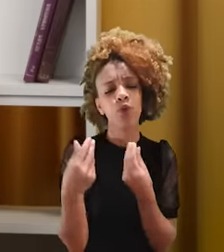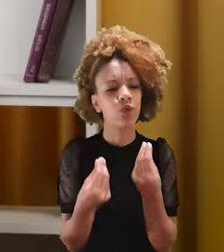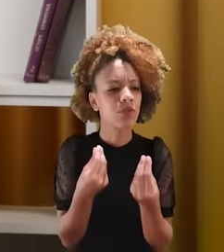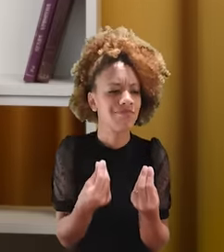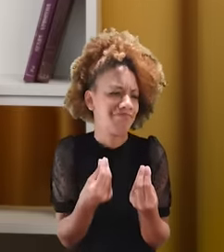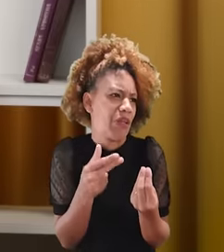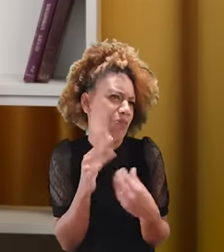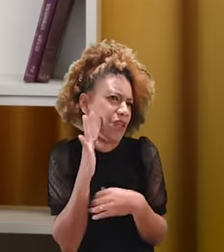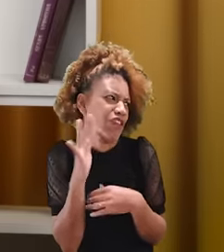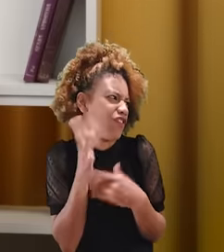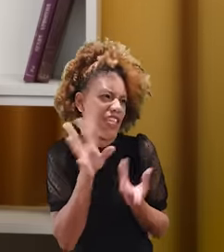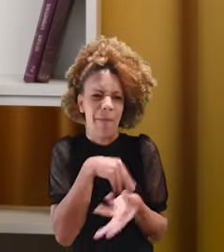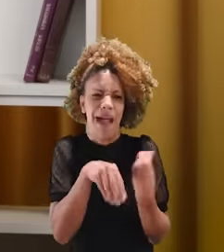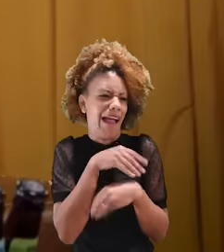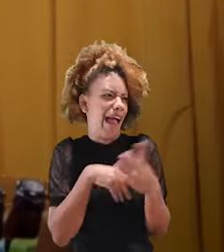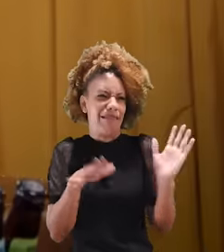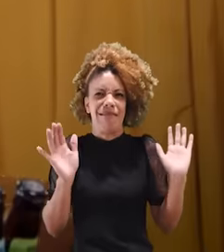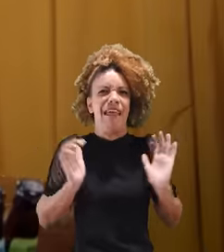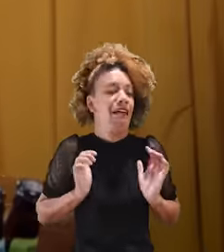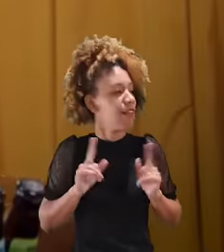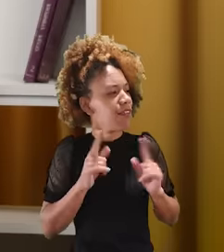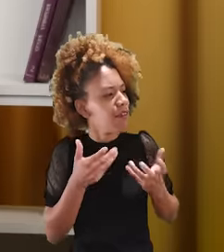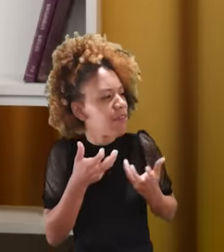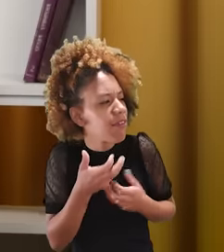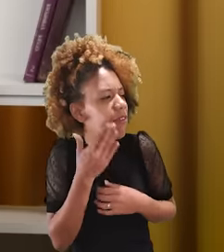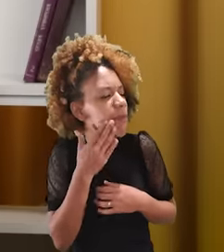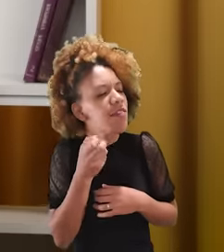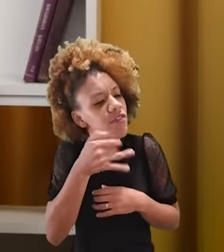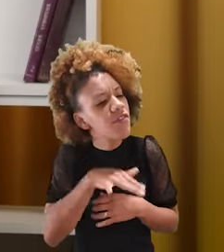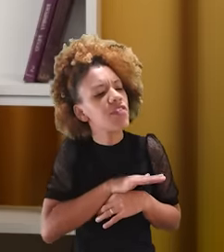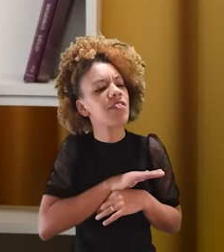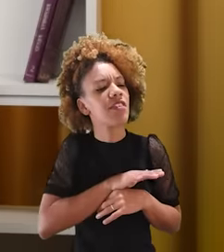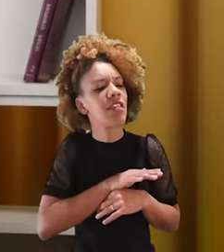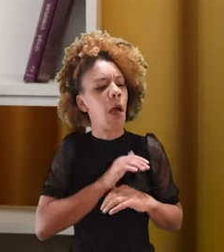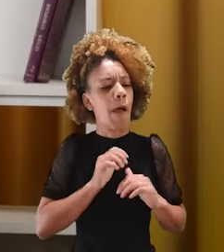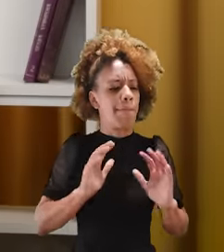não imaginaria que isso é bagaceira é e eu queria saber vocês são Bagaceiros e fingem às vezes por